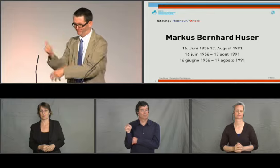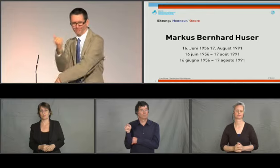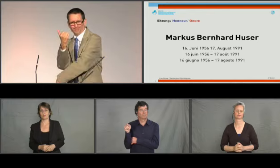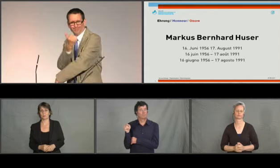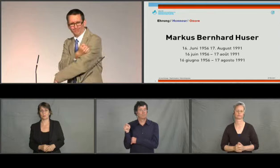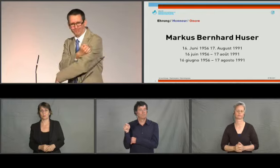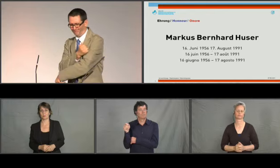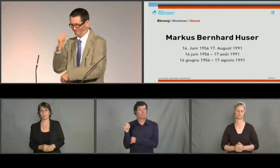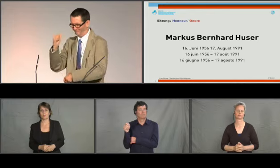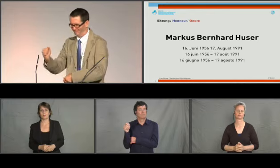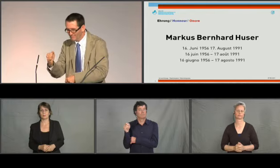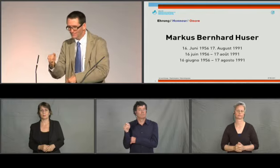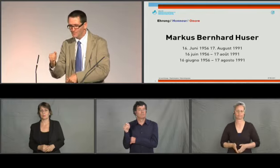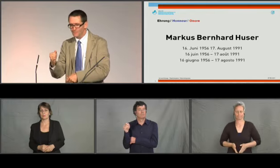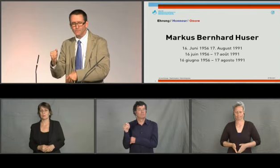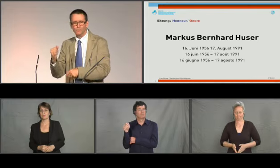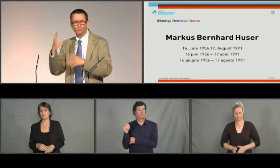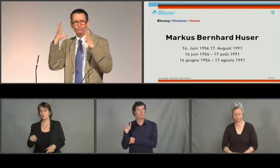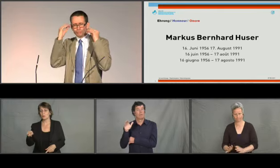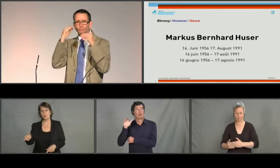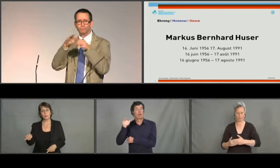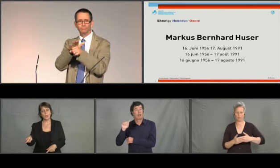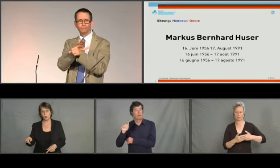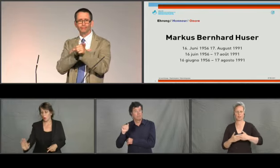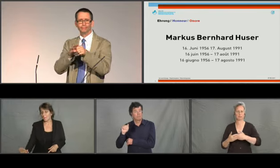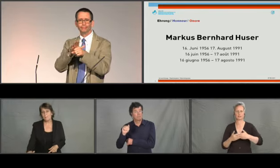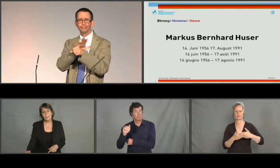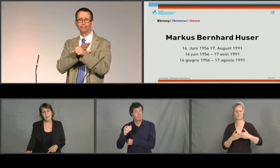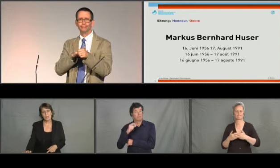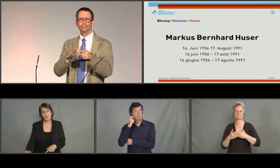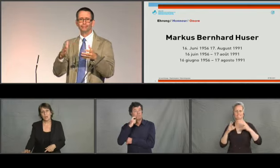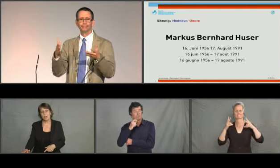Als er damals krank war,